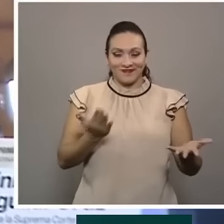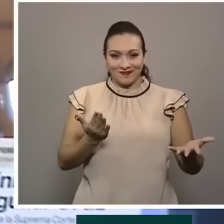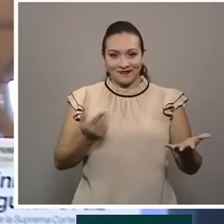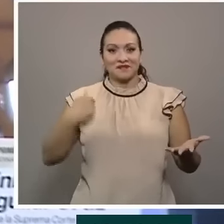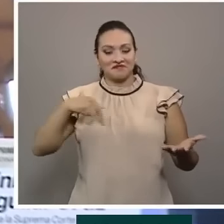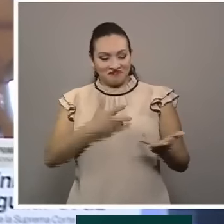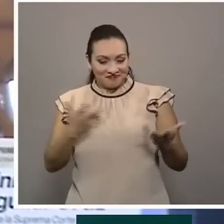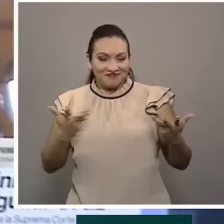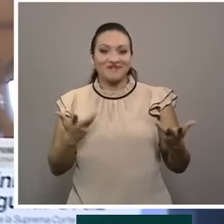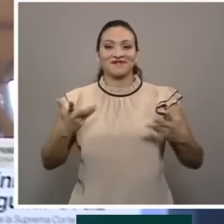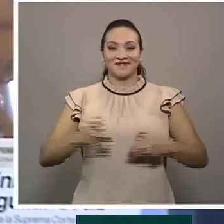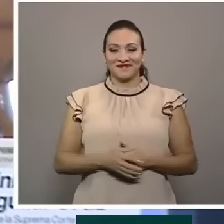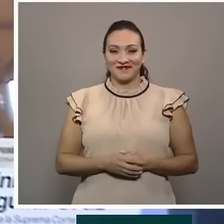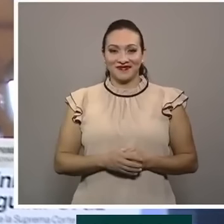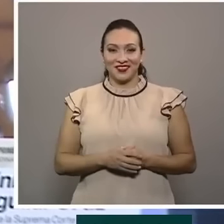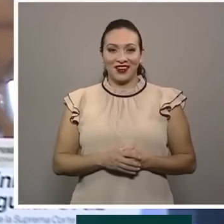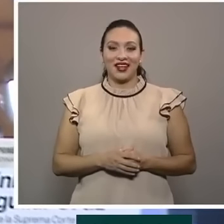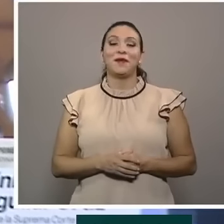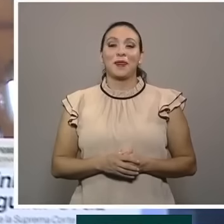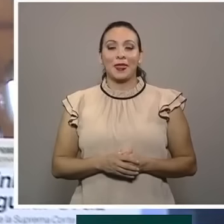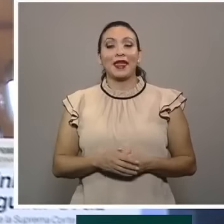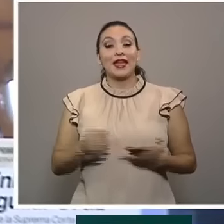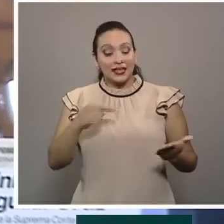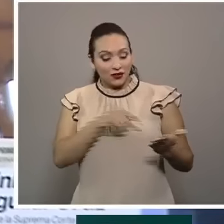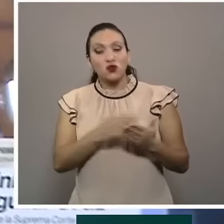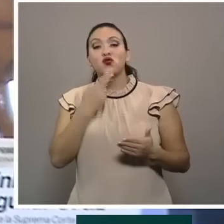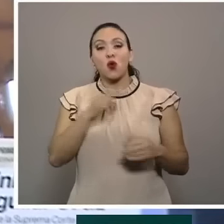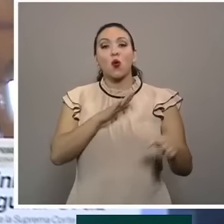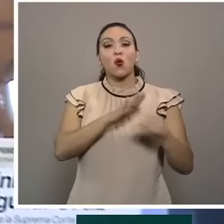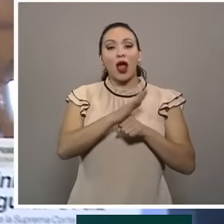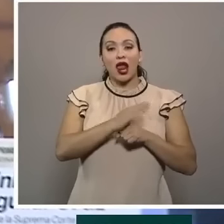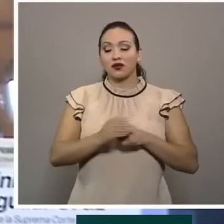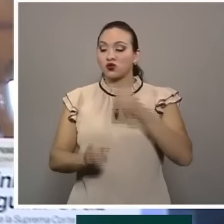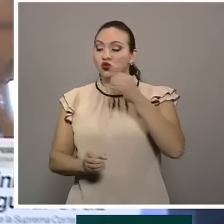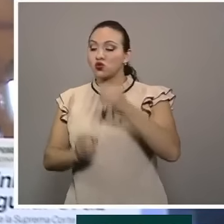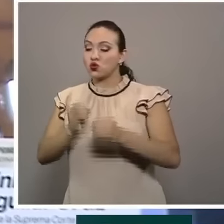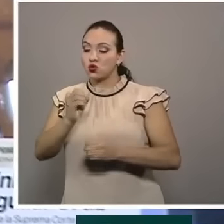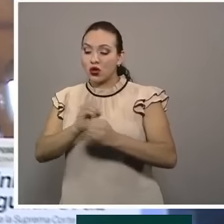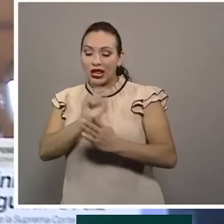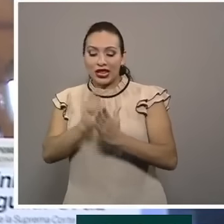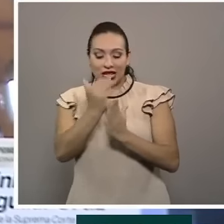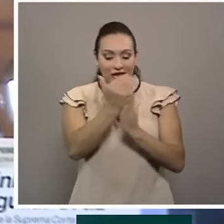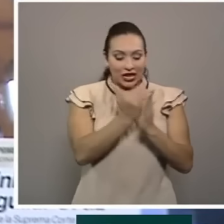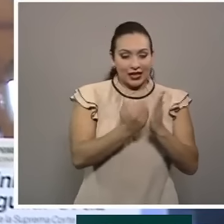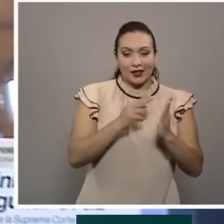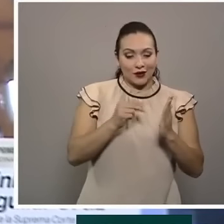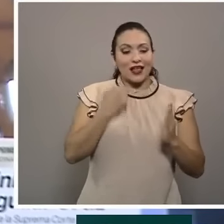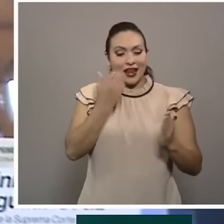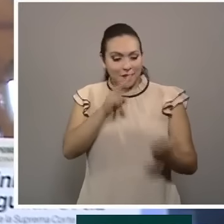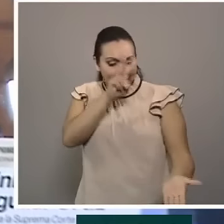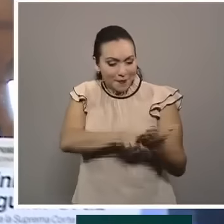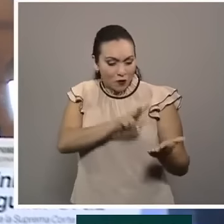historia bajo fórmulas jurídicas demagógicas. Por esta razón, la relevancia histórica,